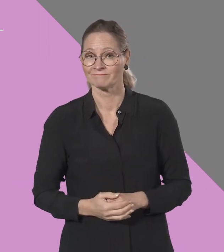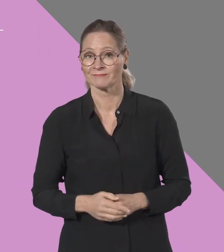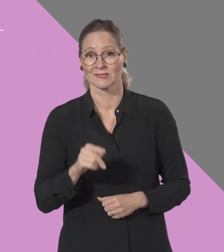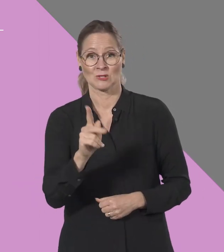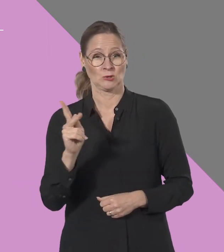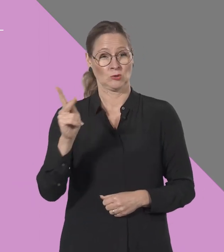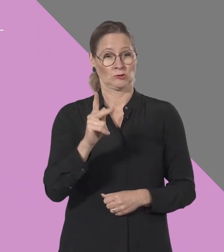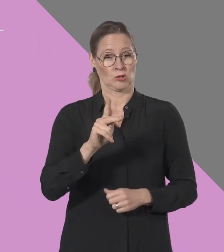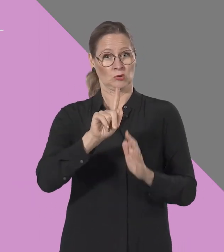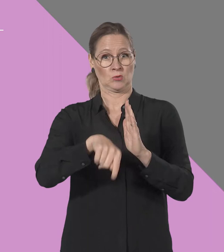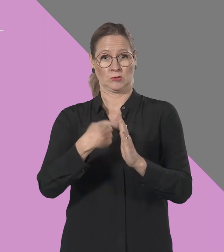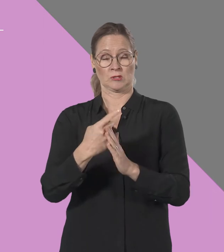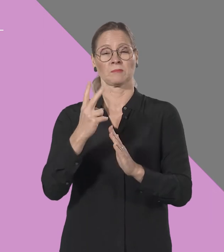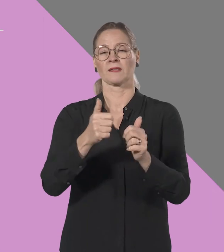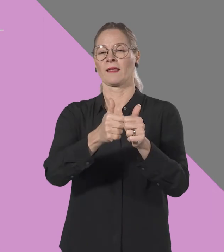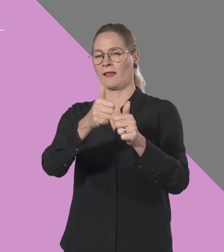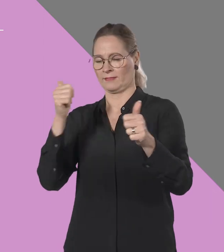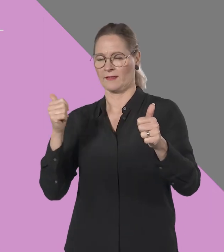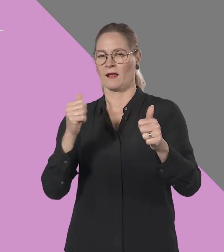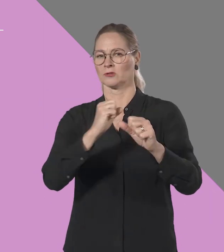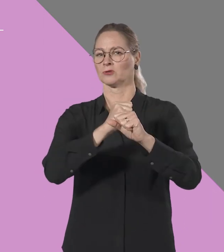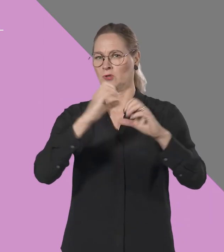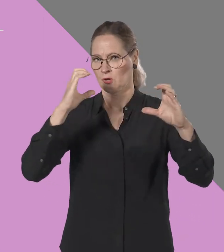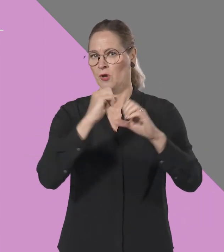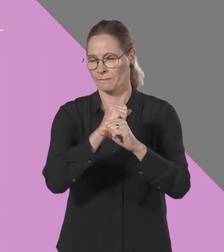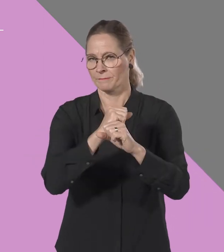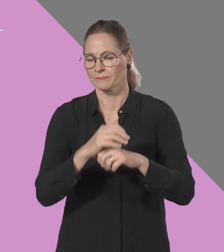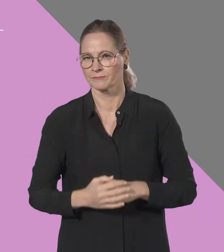Kyselytunti järjestetään etätilaisuutena Zoomissa.